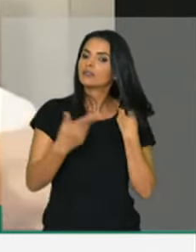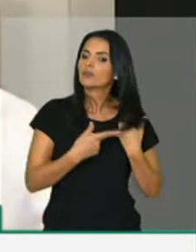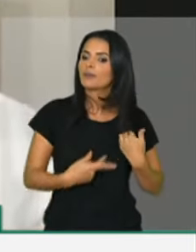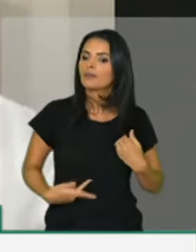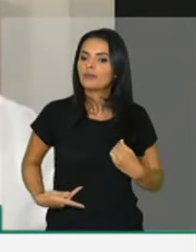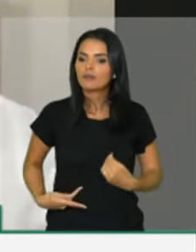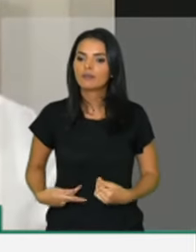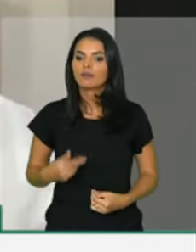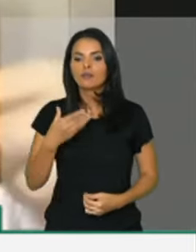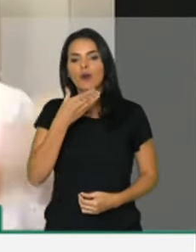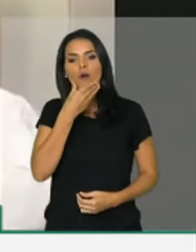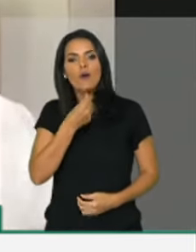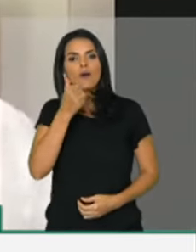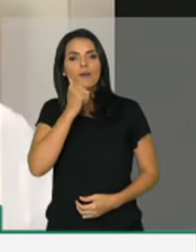SENHORES PARLAMENTARES, HOJE